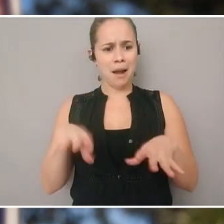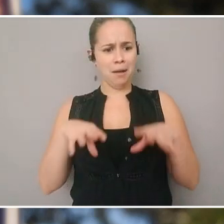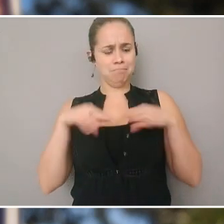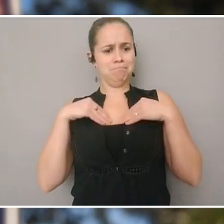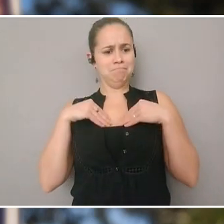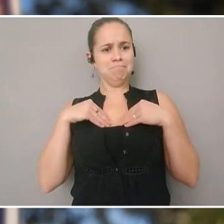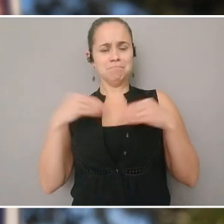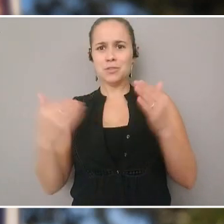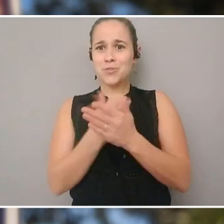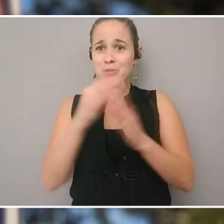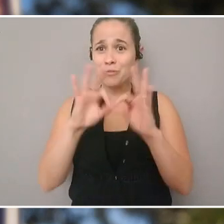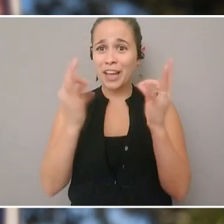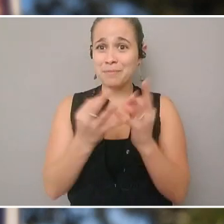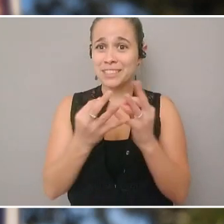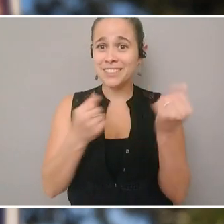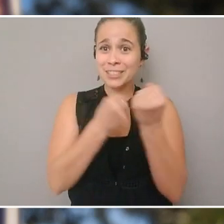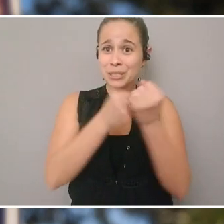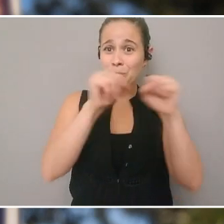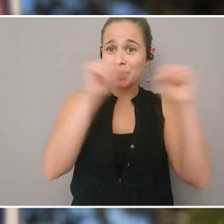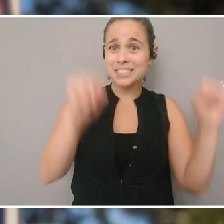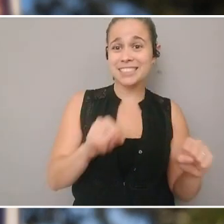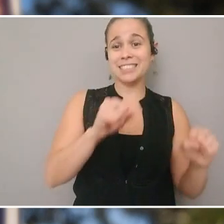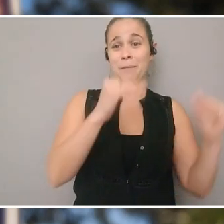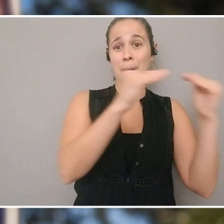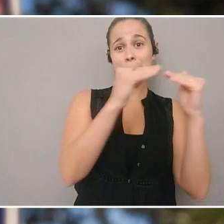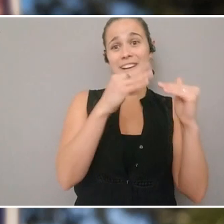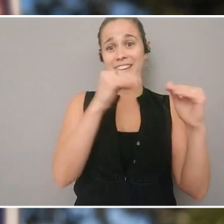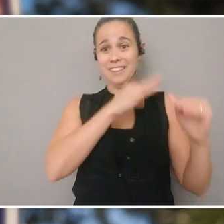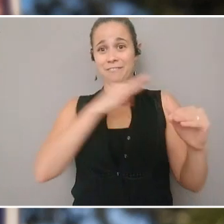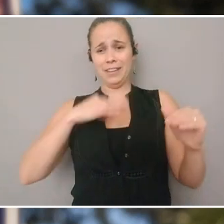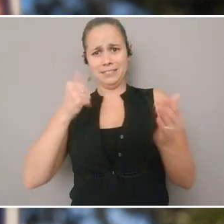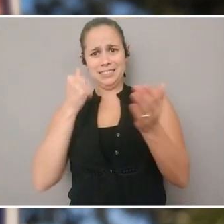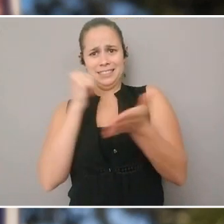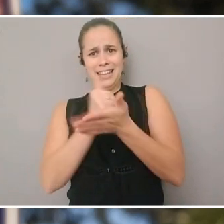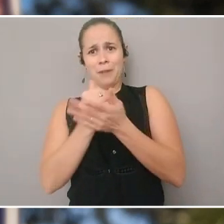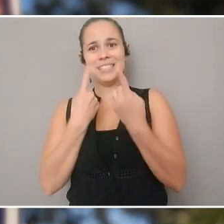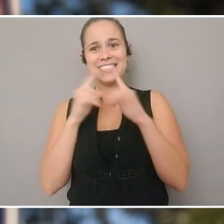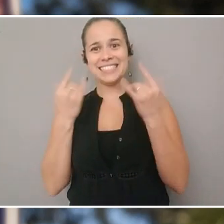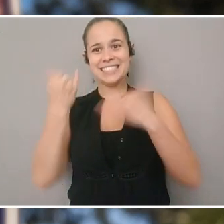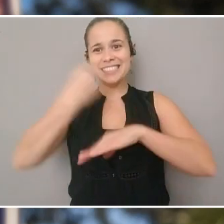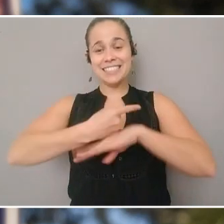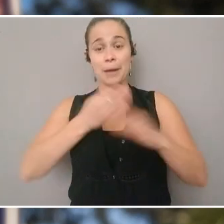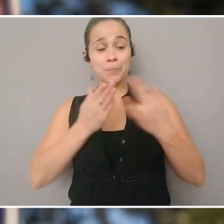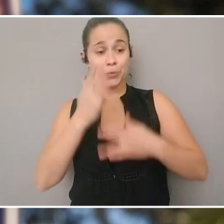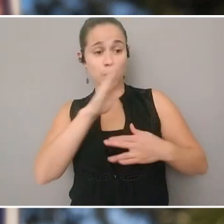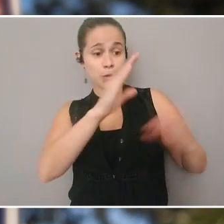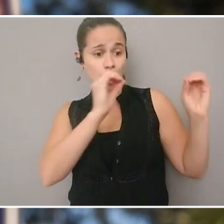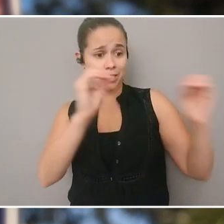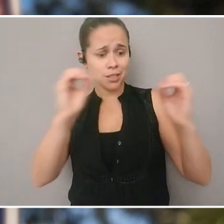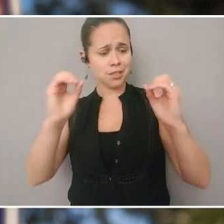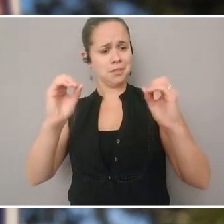compañeros y profesores que me ayudaron a llegar aquí. A través de sus enseñanzas, pude